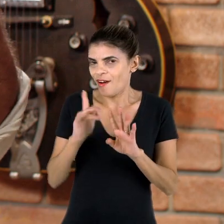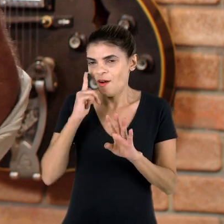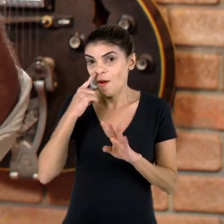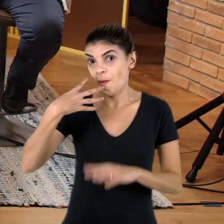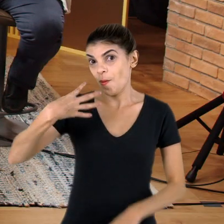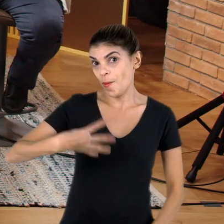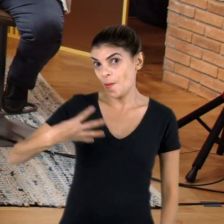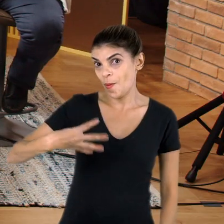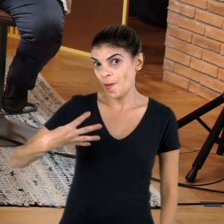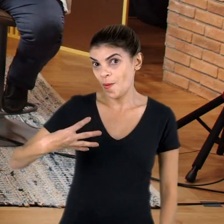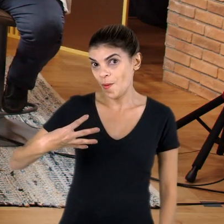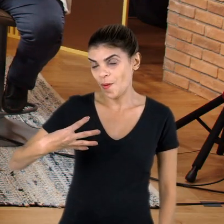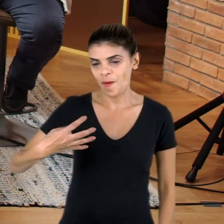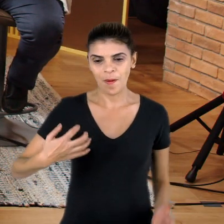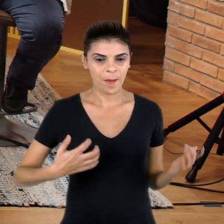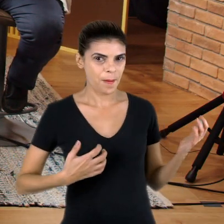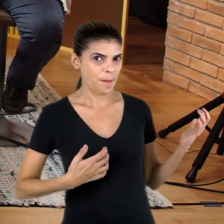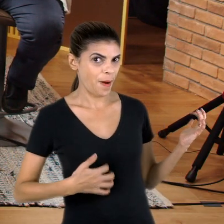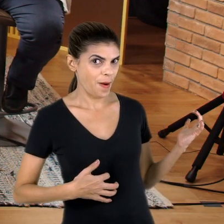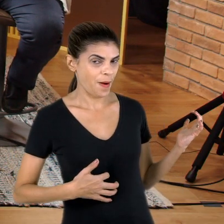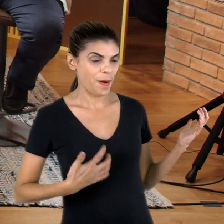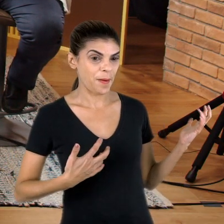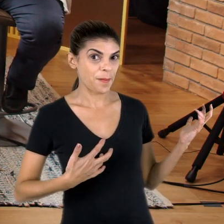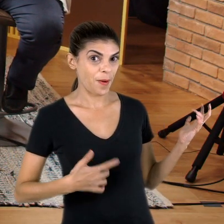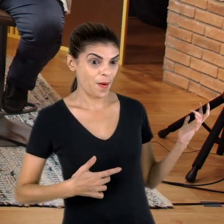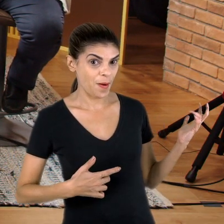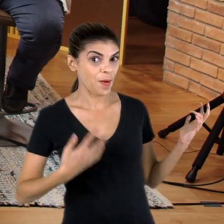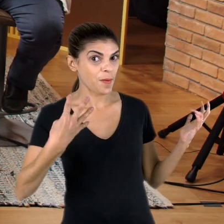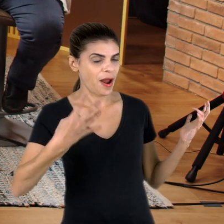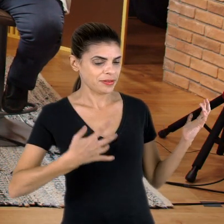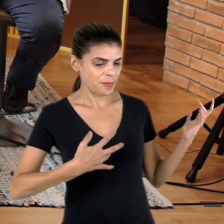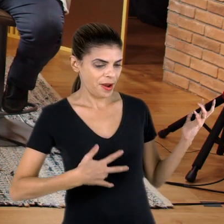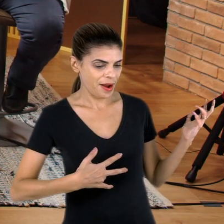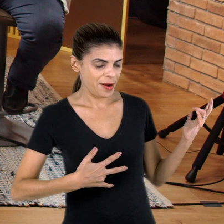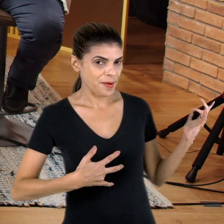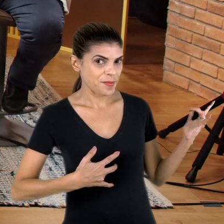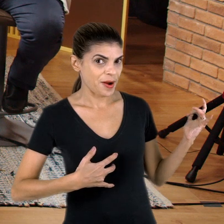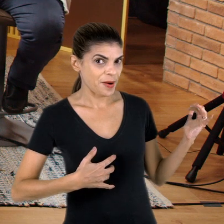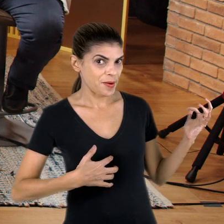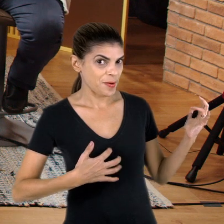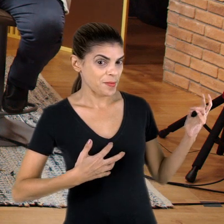Violão e piano Aí, você abre, né? E aqui, aqui é pertinho!